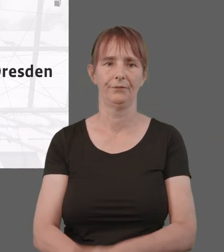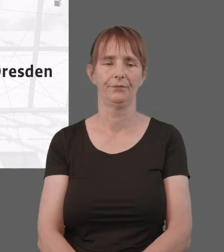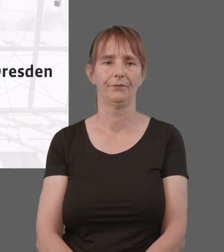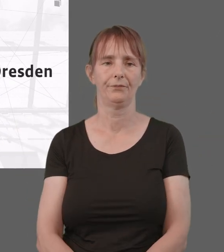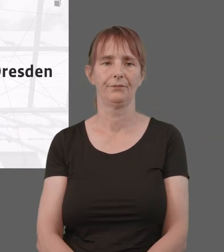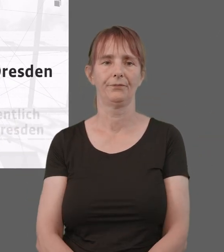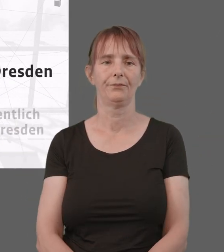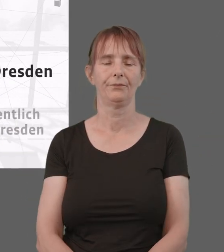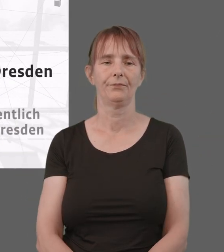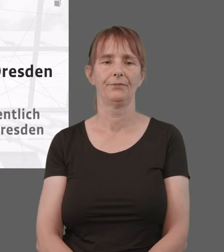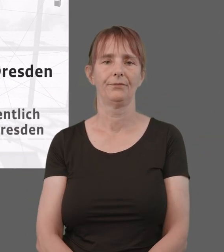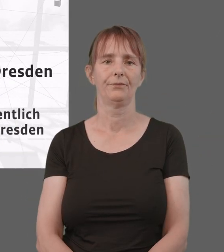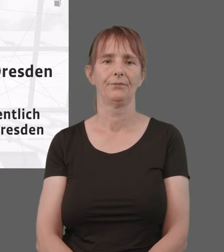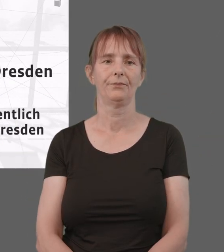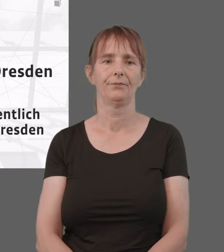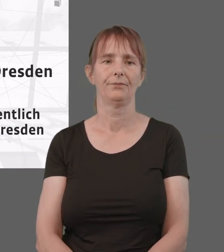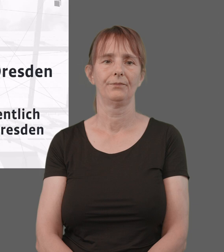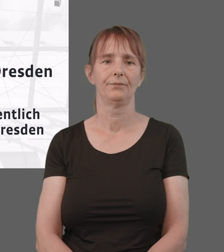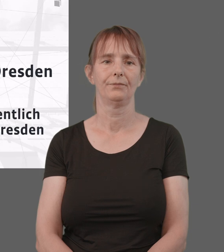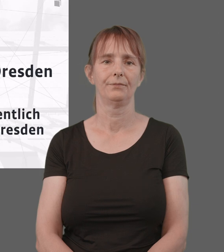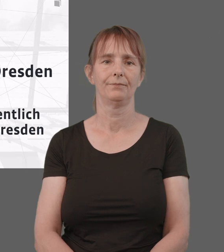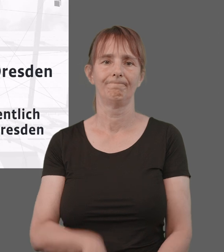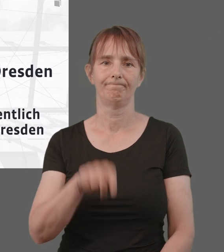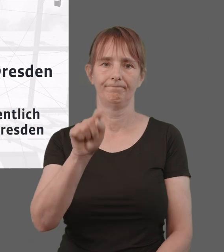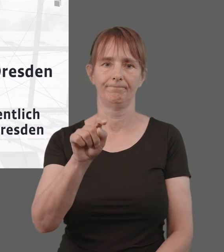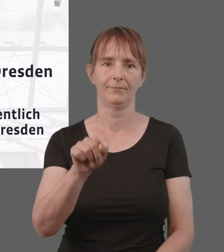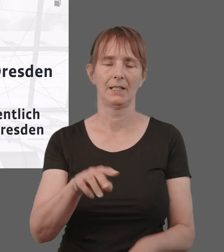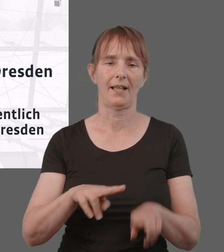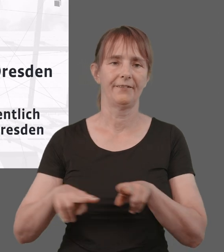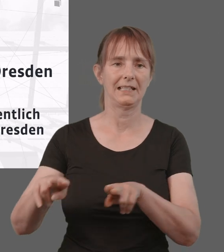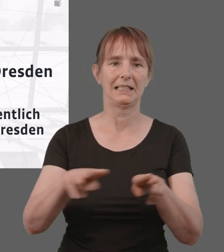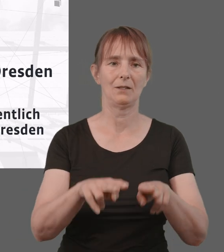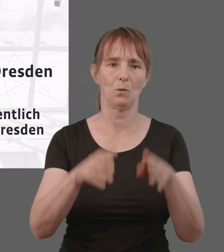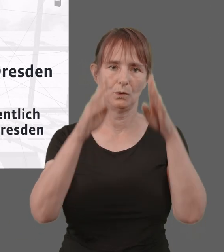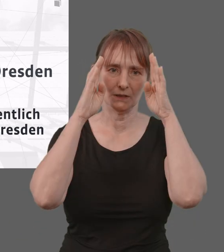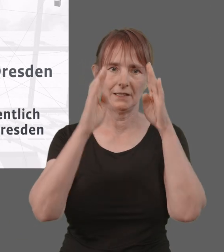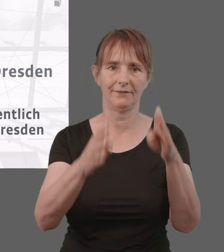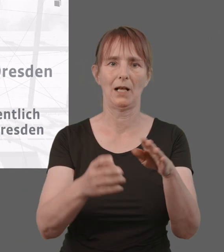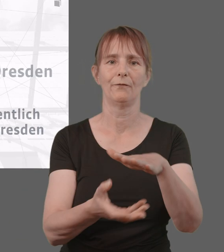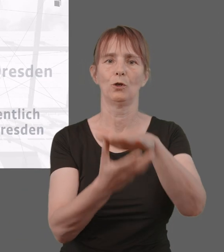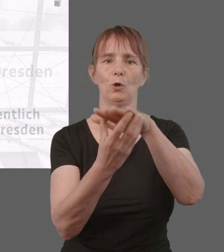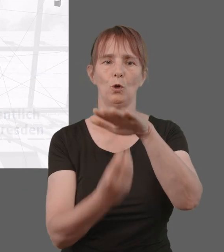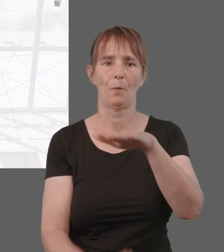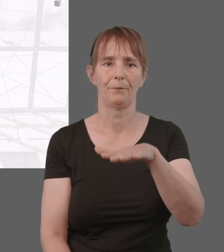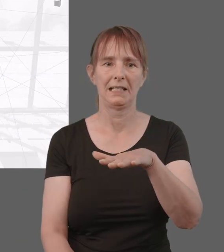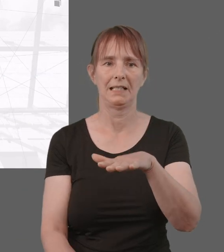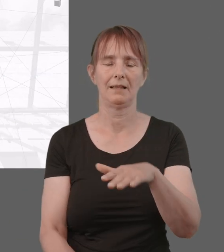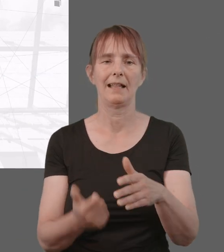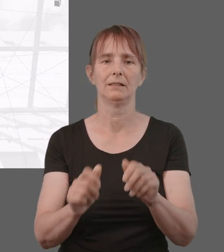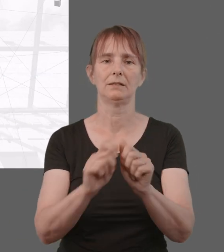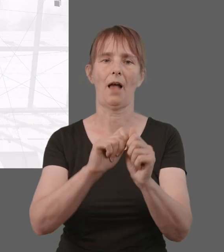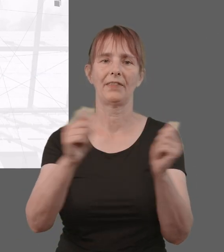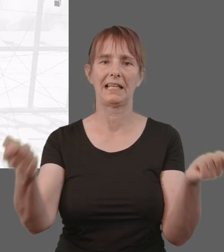zugänglichen Bibliothek in Dresden vorhanden sind. In diesem Video beschäftigen wir uns speziell